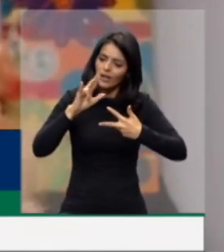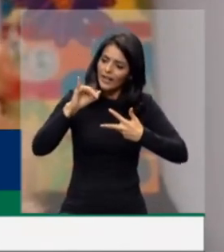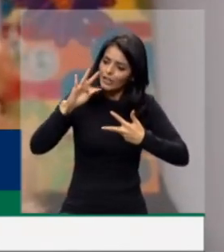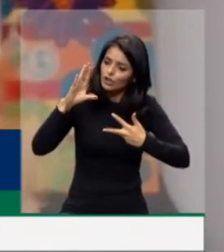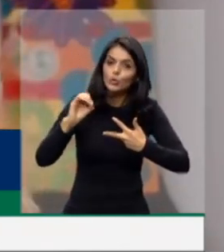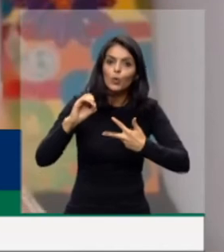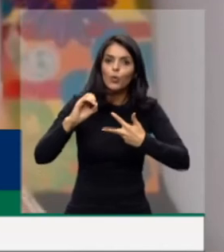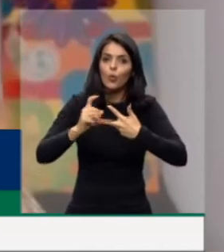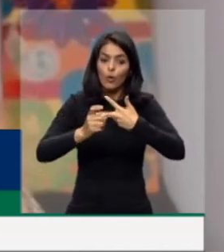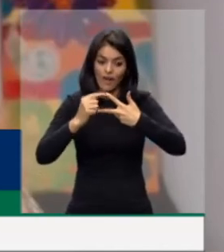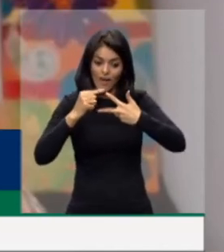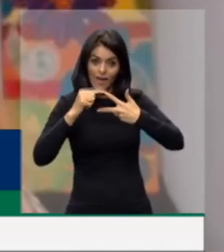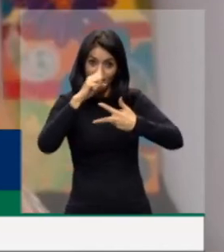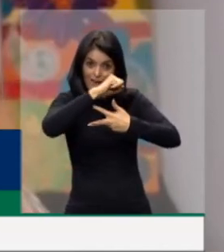BRASILEIRO INTEIRO, ESTE